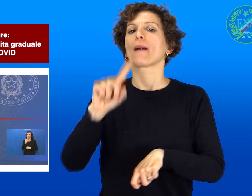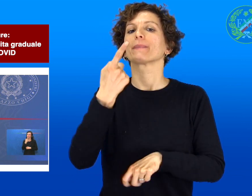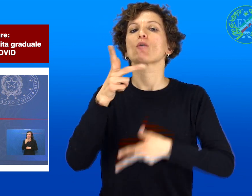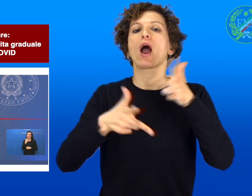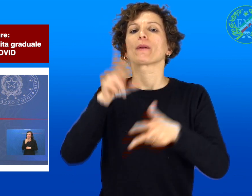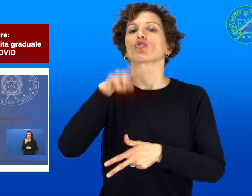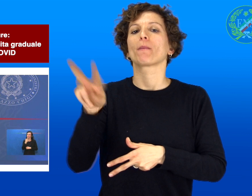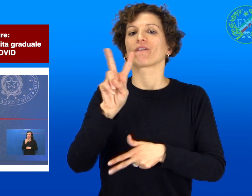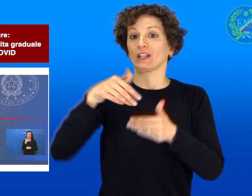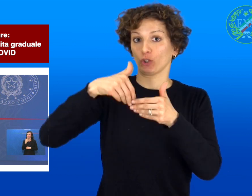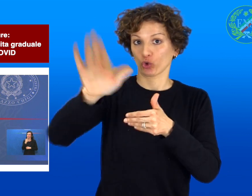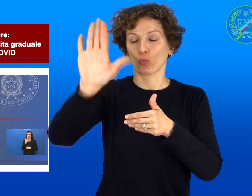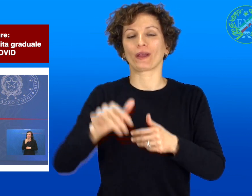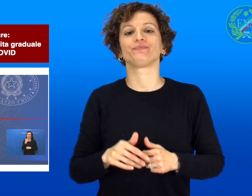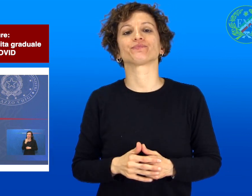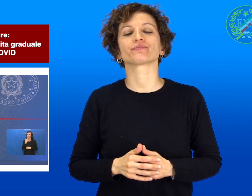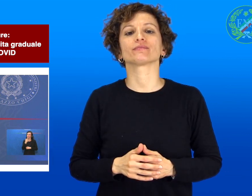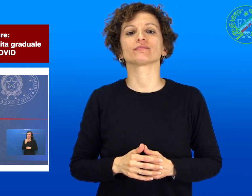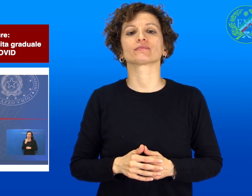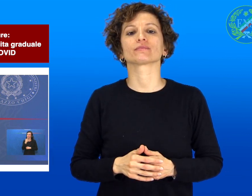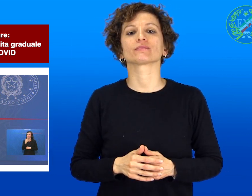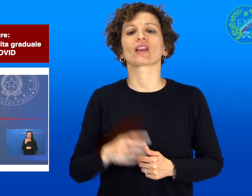per il lavoro, i trasporti e la vita sociale. Vediamo in sintesi le nuove regole dal 1 aprile 2022.